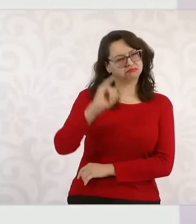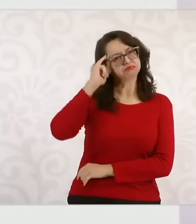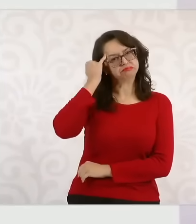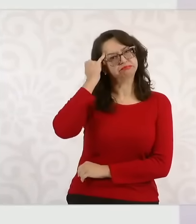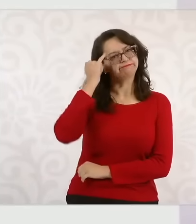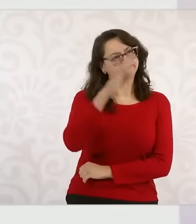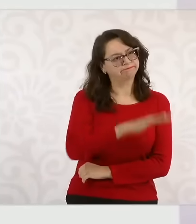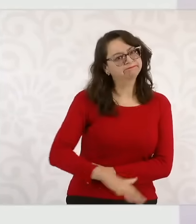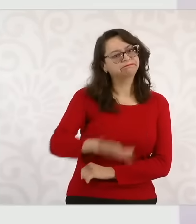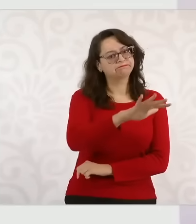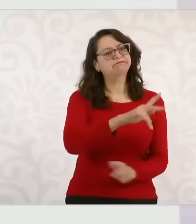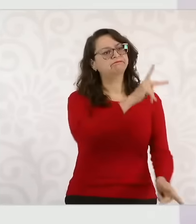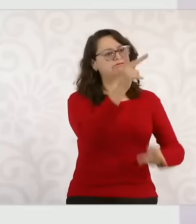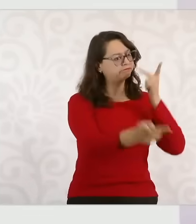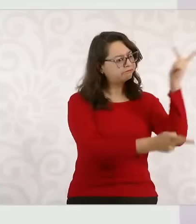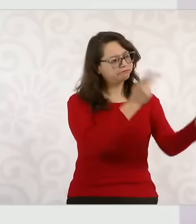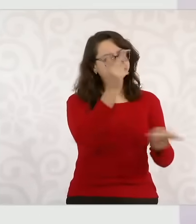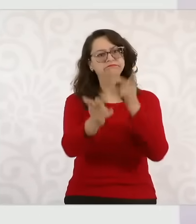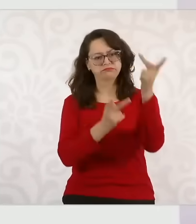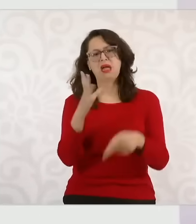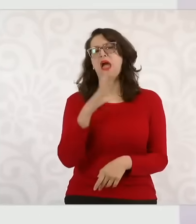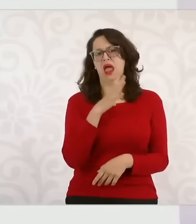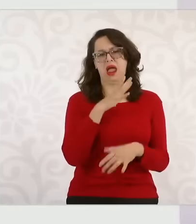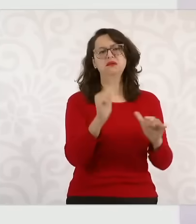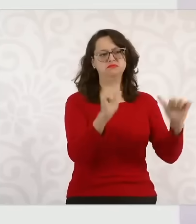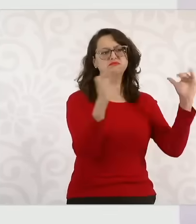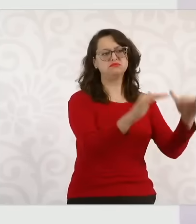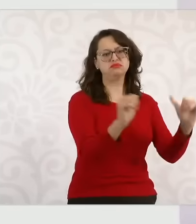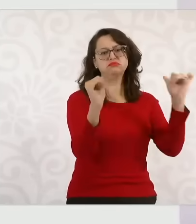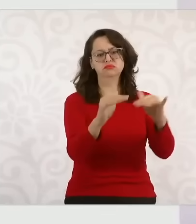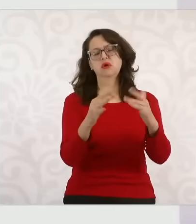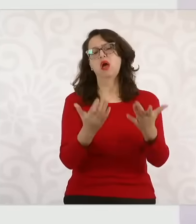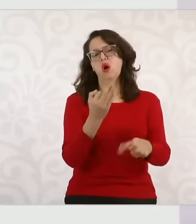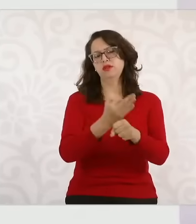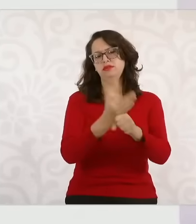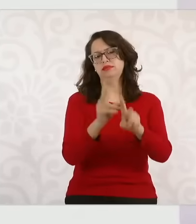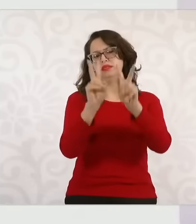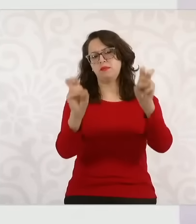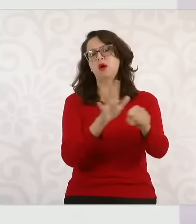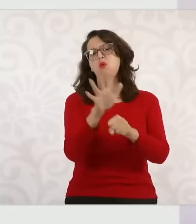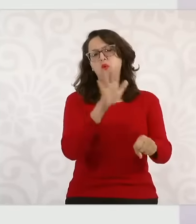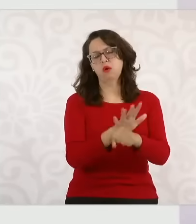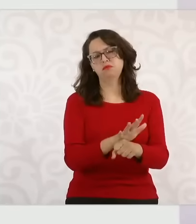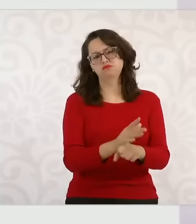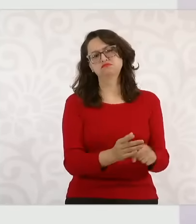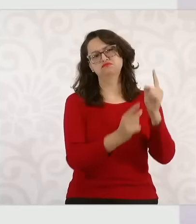en este caso para el cablebús, que quiere hacer la jefa de gobierno o que les propone, digamos,